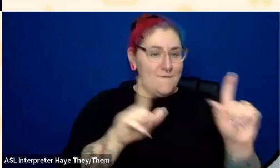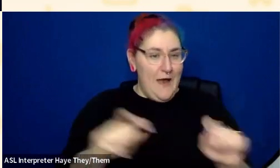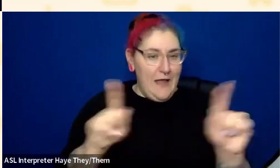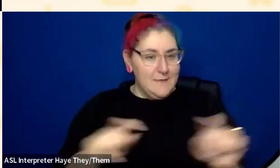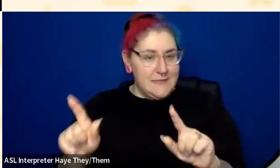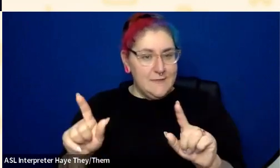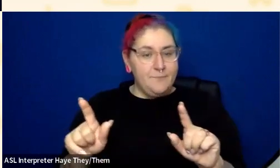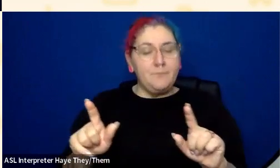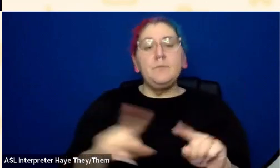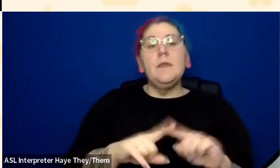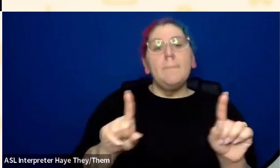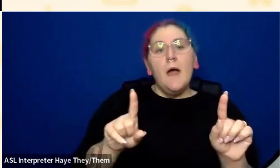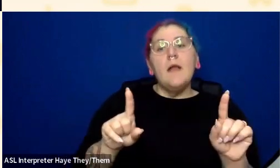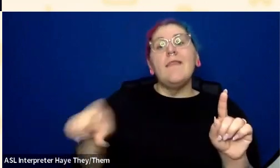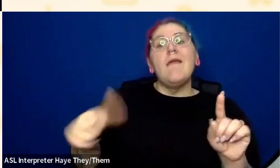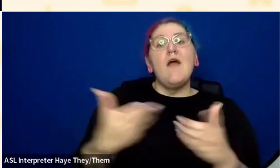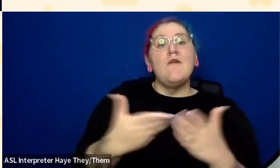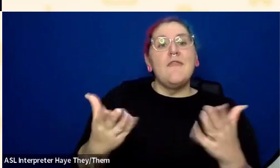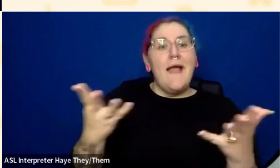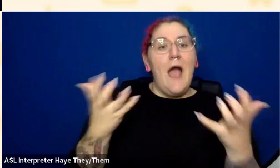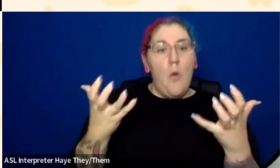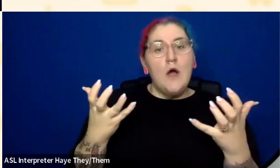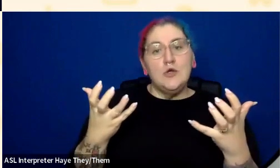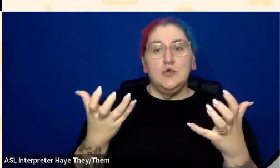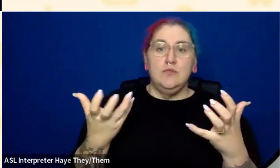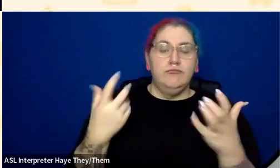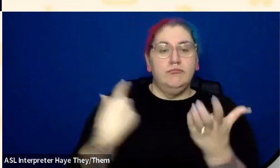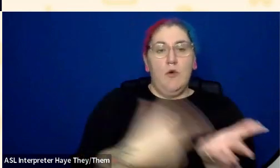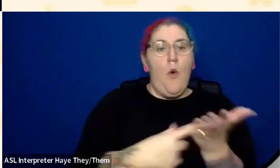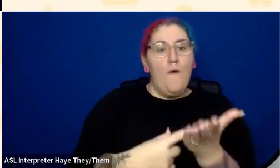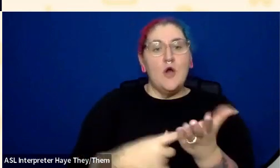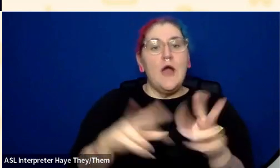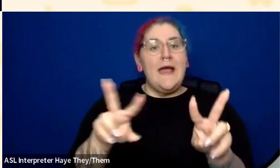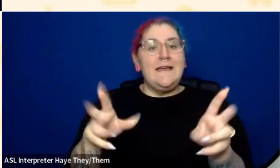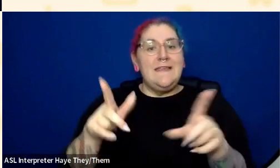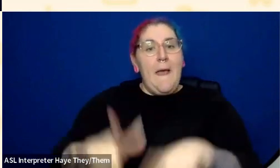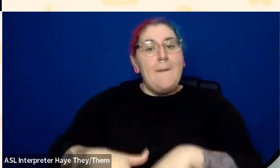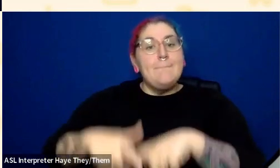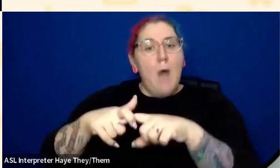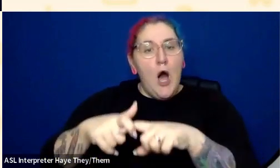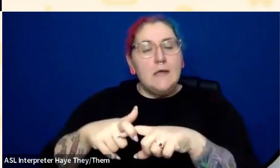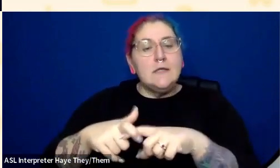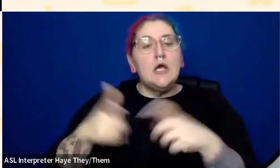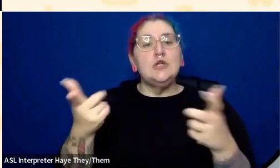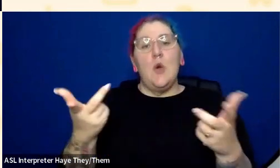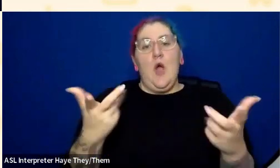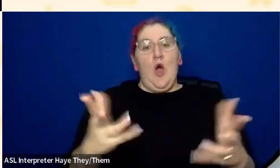Nuevamente, estamos configurando nuestro almacenamiento local para que se pause. Estamos cambiando nuestro ARIA-pressed a falso. Estamos cambiando nuestra clase de "body".